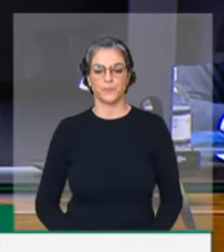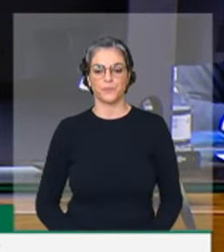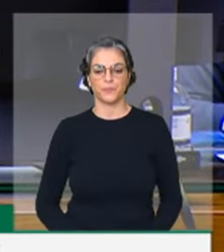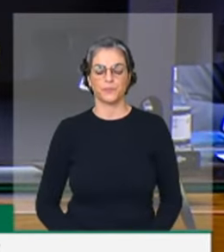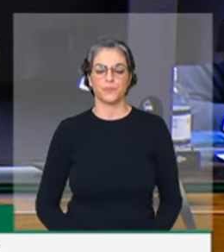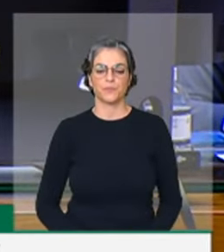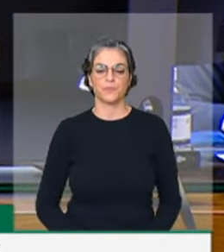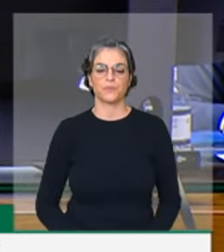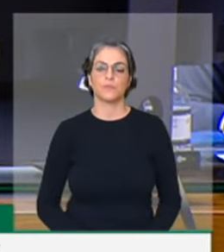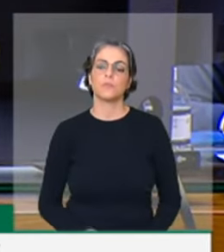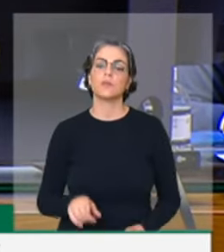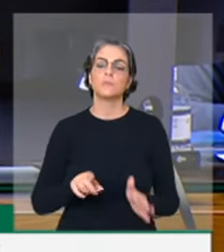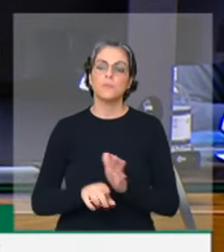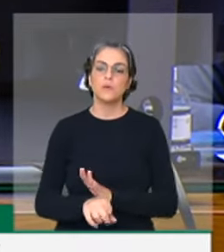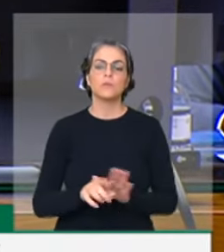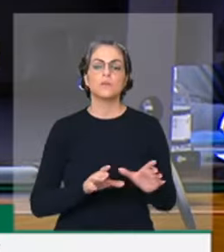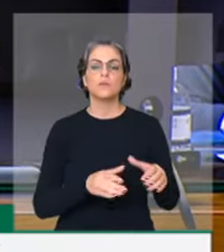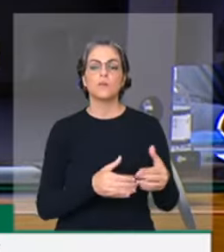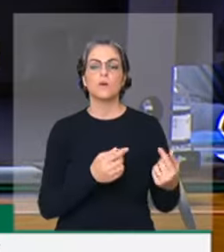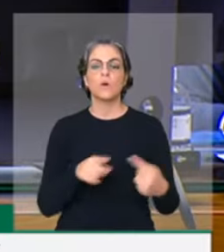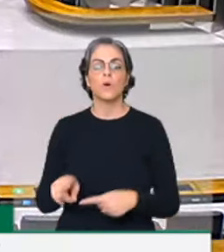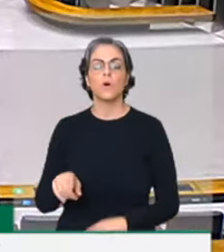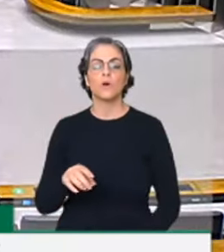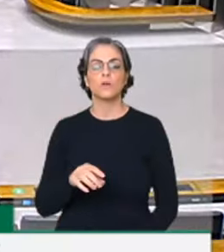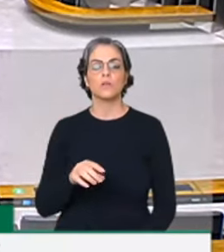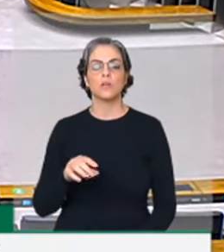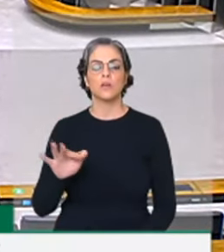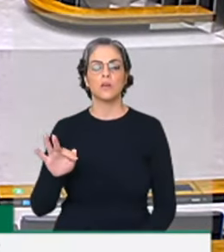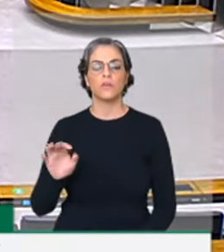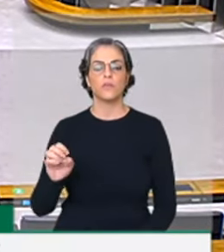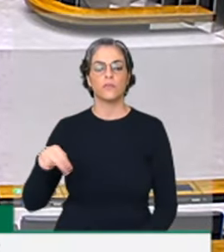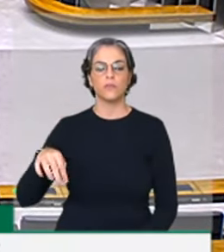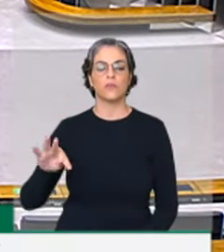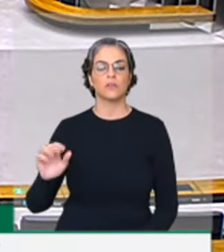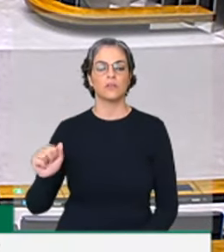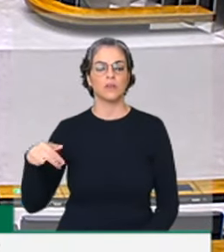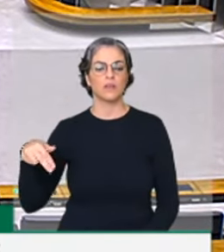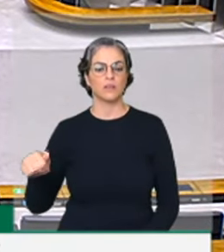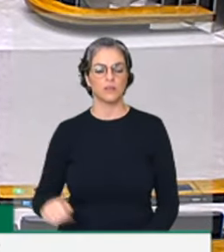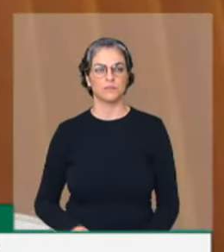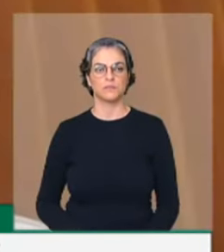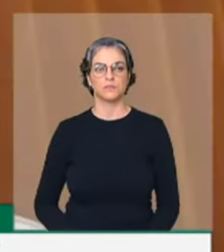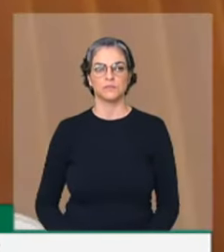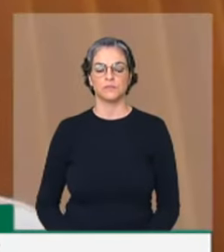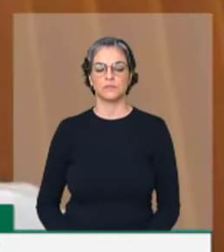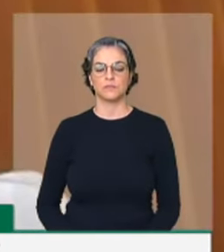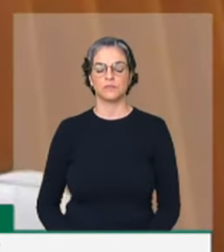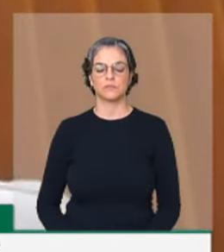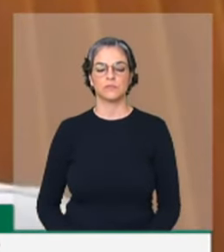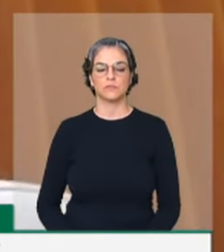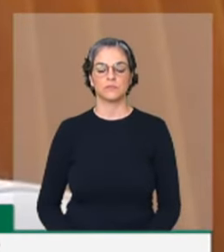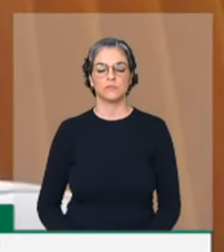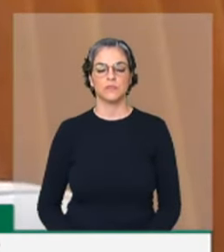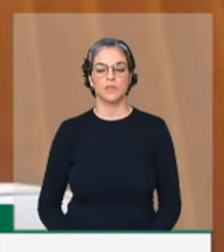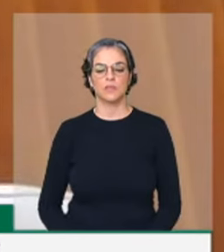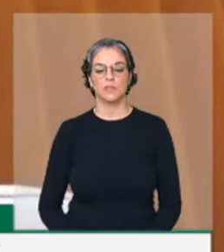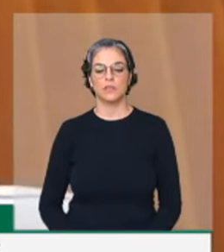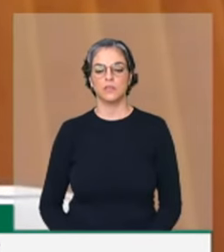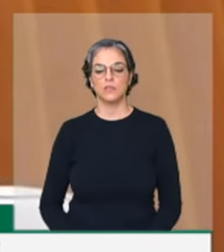OPOSIÇÃO, DEPUTADO FONTANA. -- [DEPUTADO]: PRESIDENTE, EU QUERO UTILIZAR ESTE MINUTO... ALÉM DE CUMPRIMENTÁ-LO PELAS INICIATIVAS DE HOJE.... MAS